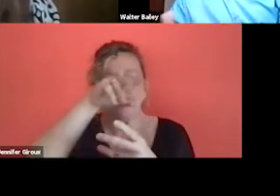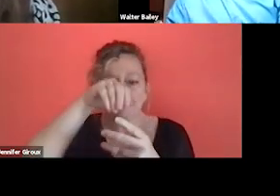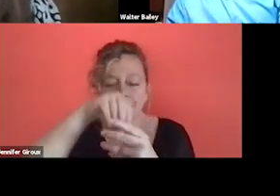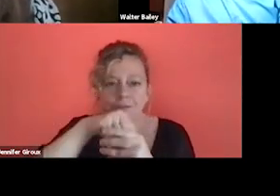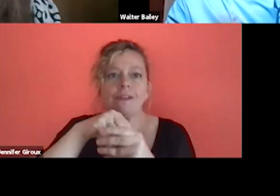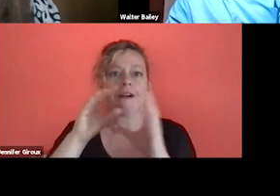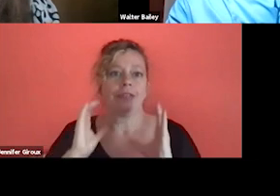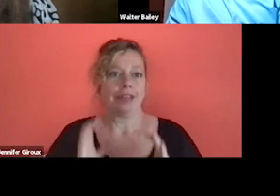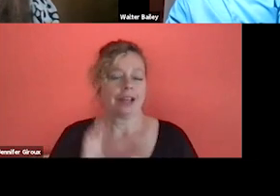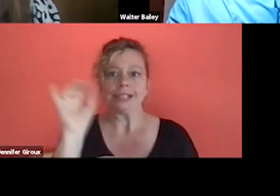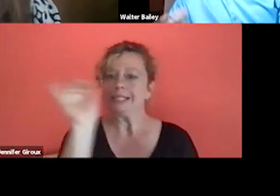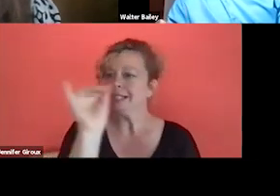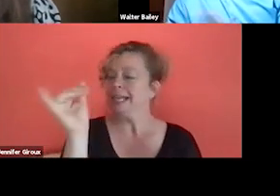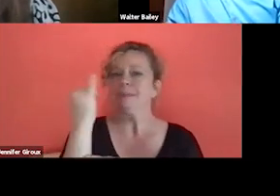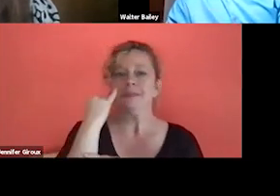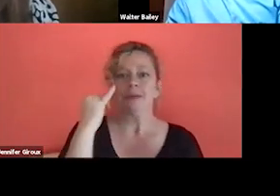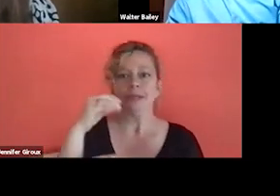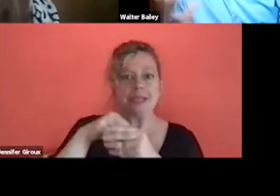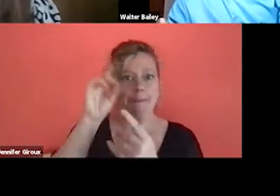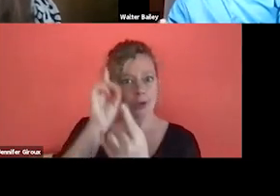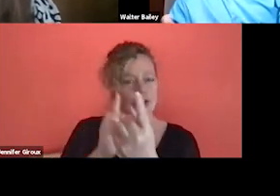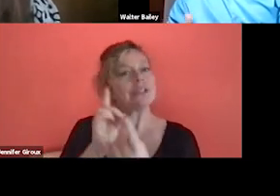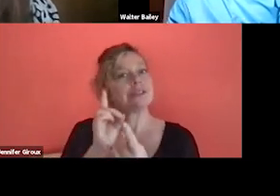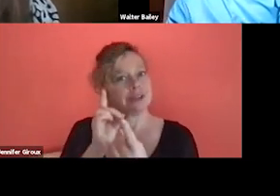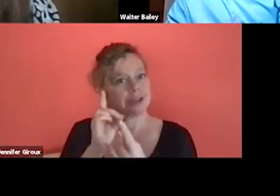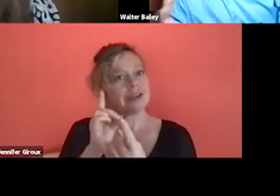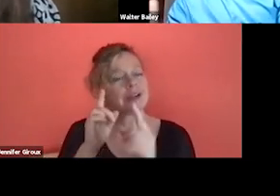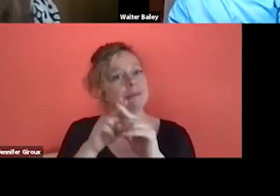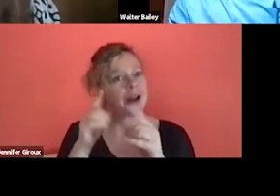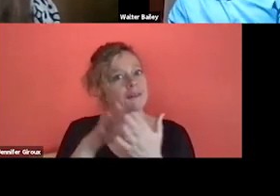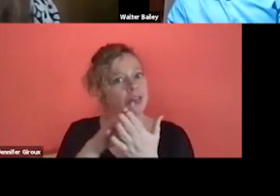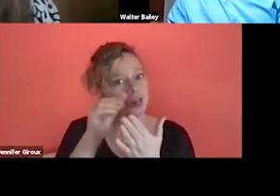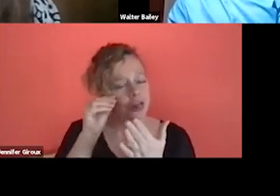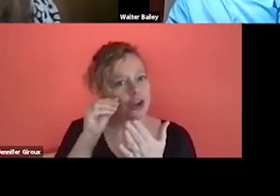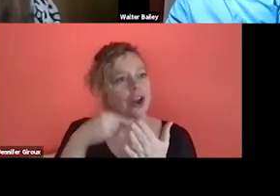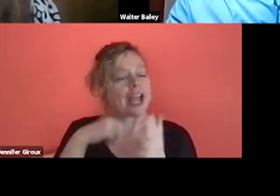como si estuviera allí en persona. Pero lo que he aprendido es que puedo mostrar vídeos.